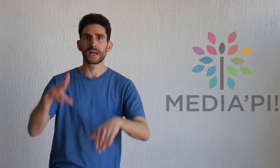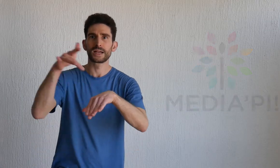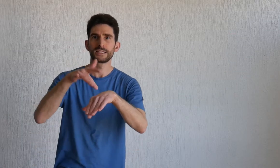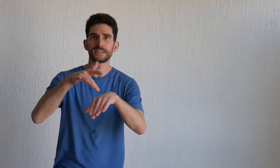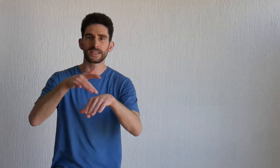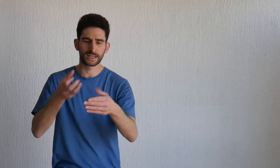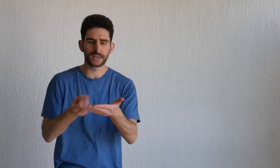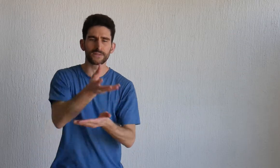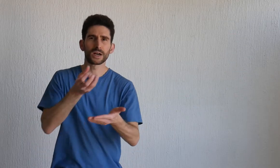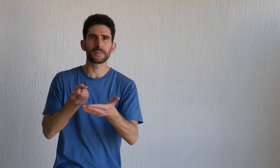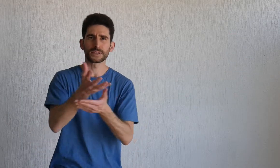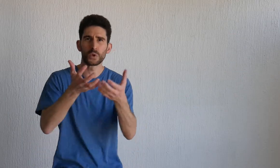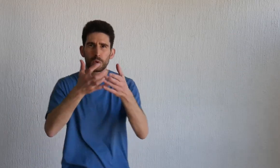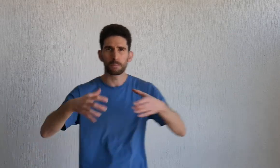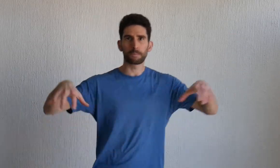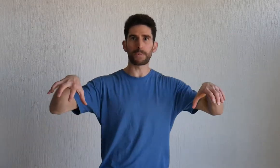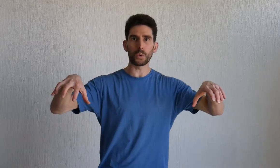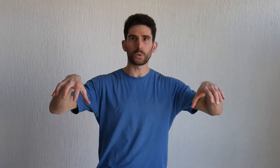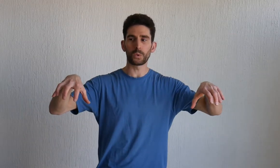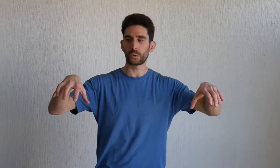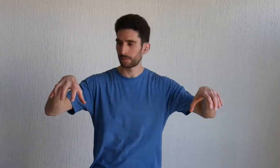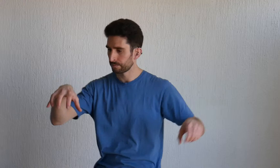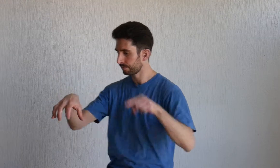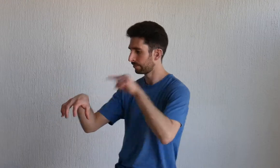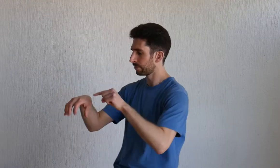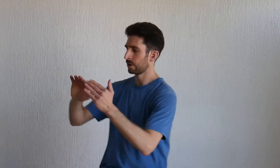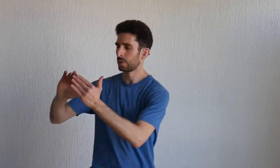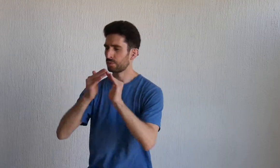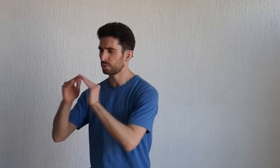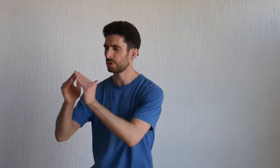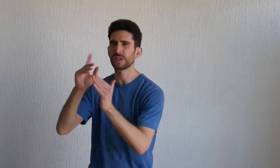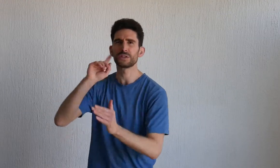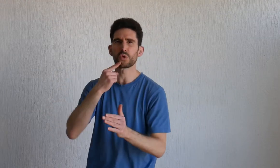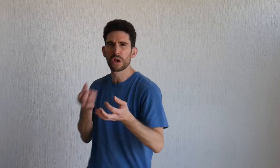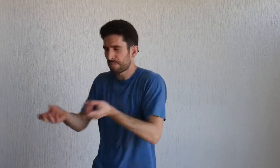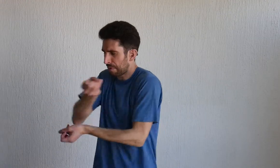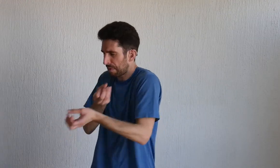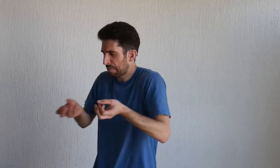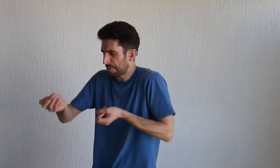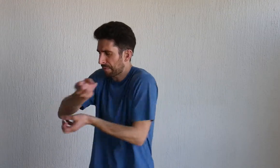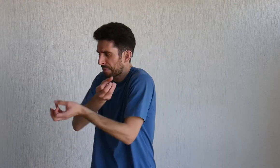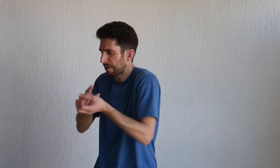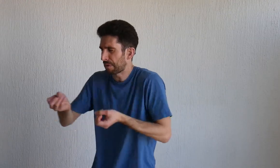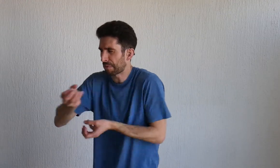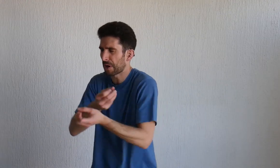Ce site d'informations comprend deux catégories. Une où la communauté sourde s'échange des informations.